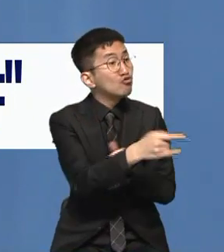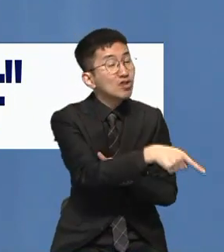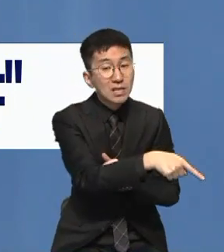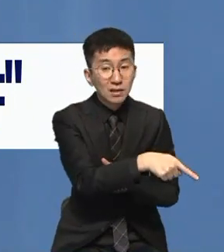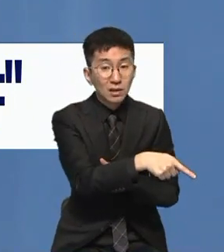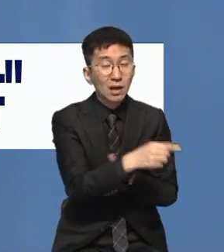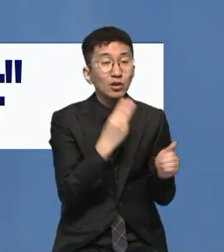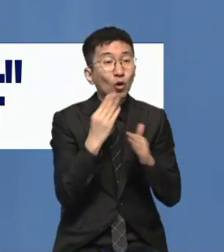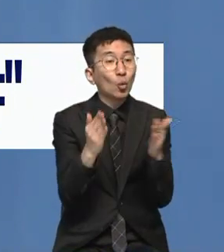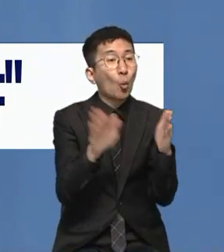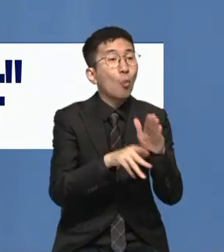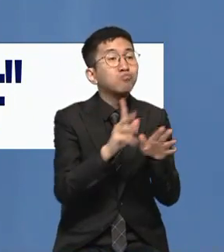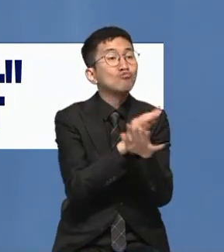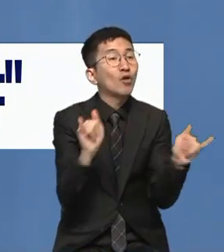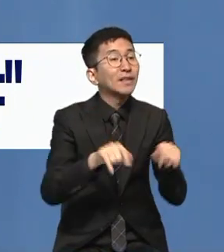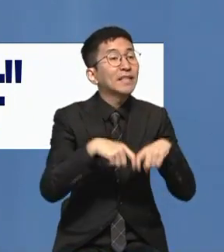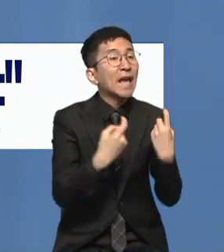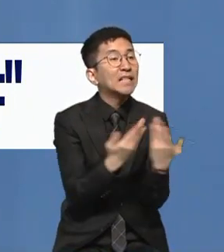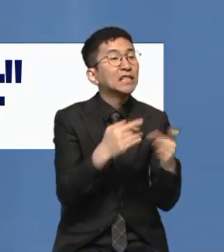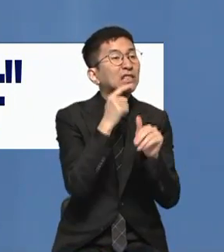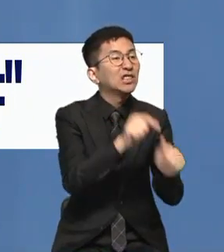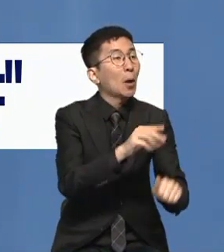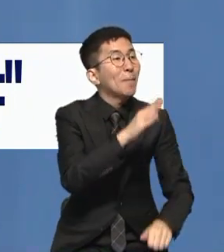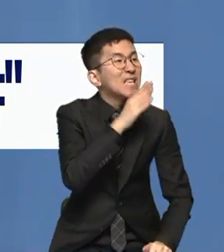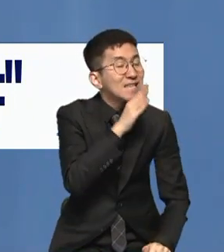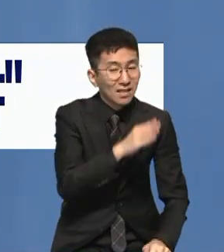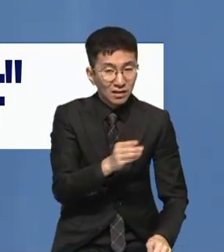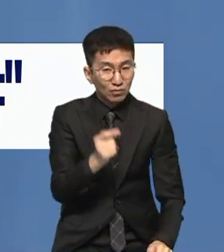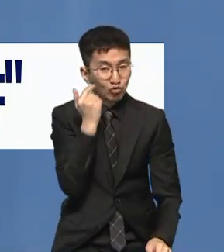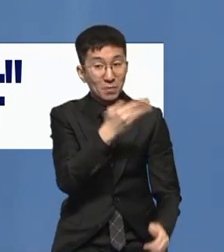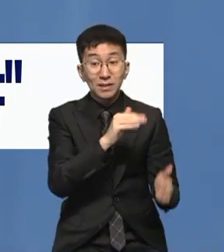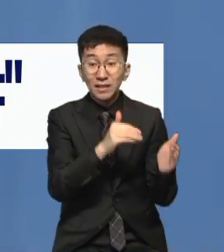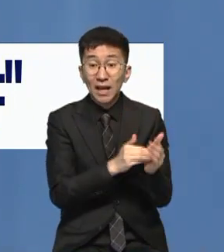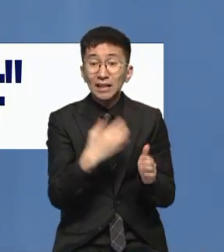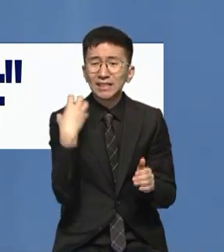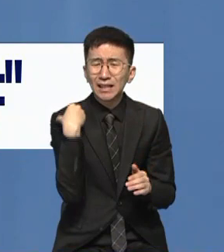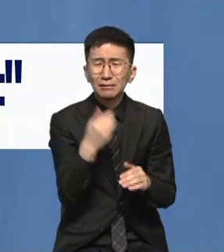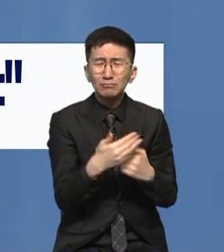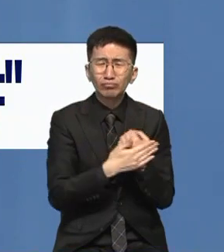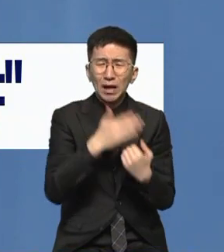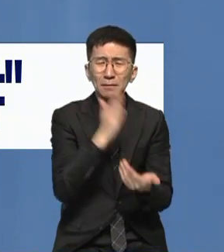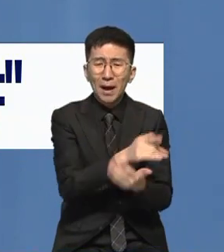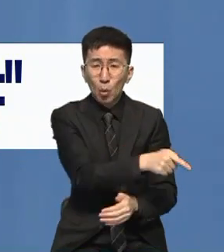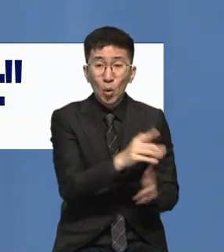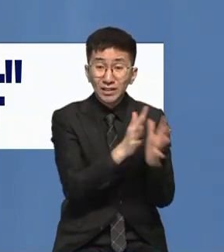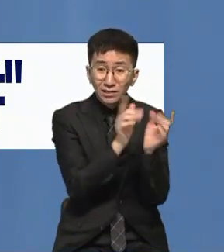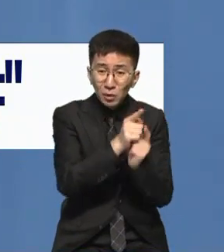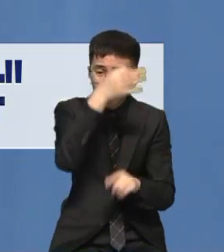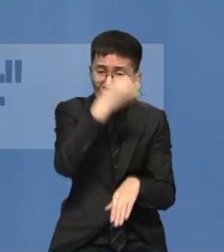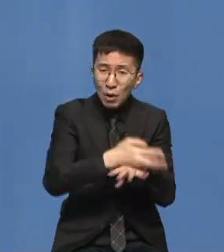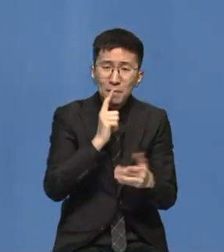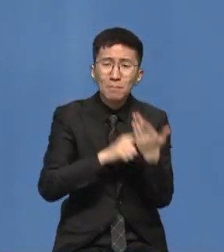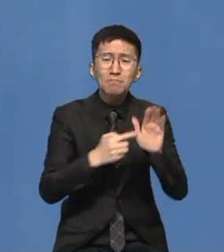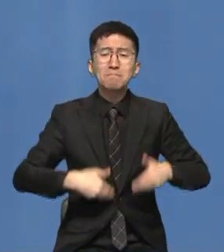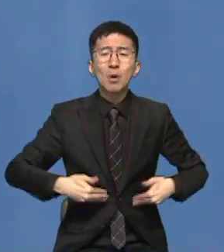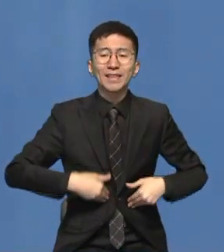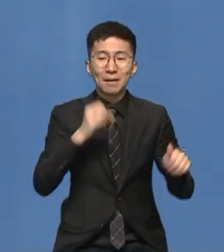공무원에서 사적 용무를 시켰다는 의혹과 관련해 책임을 미루지 말고 이 후보가 직접 사과하라고 촉구했습니다. SBS 강민우입니다.